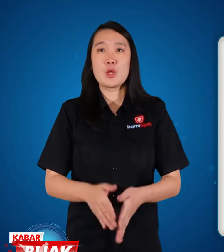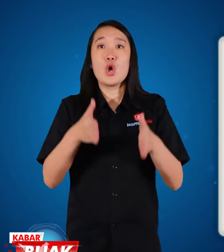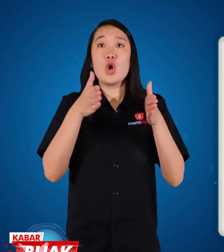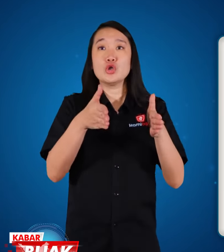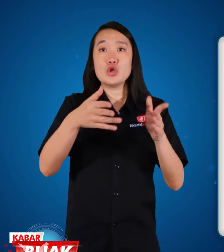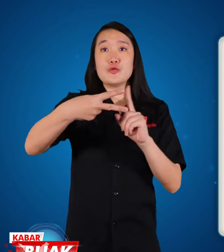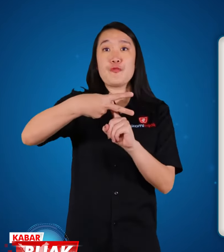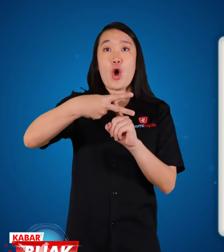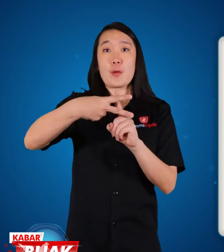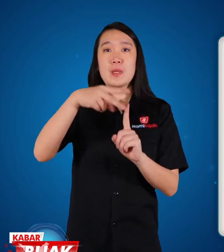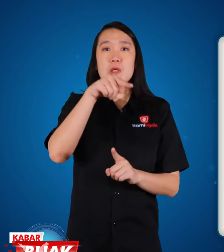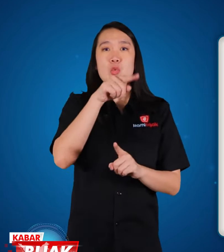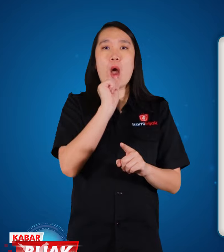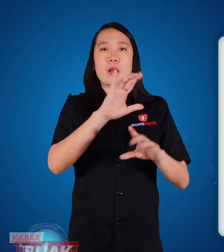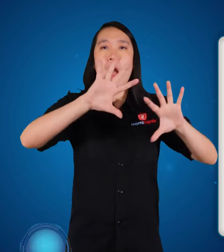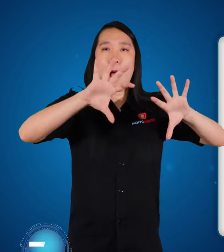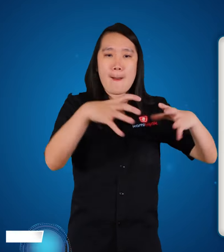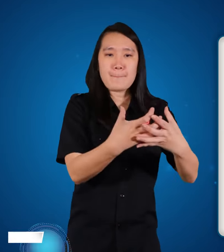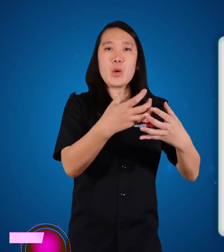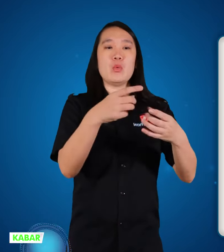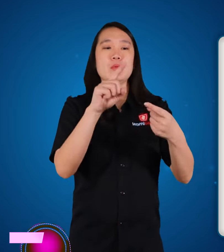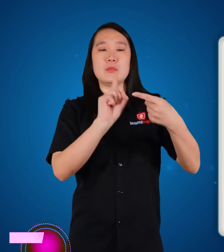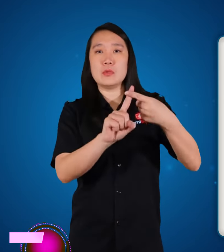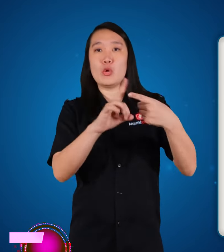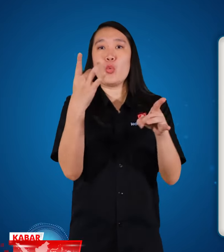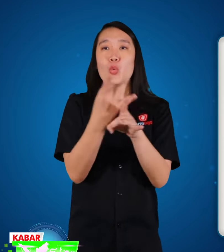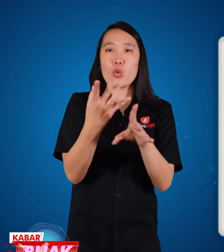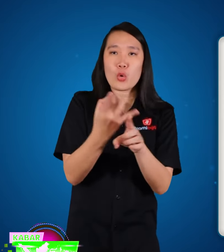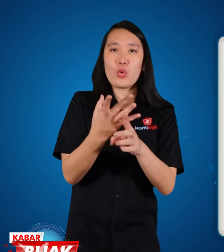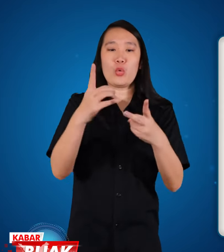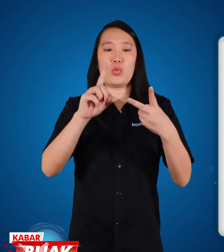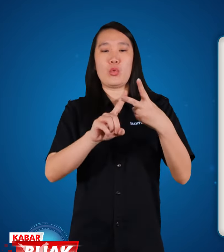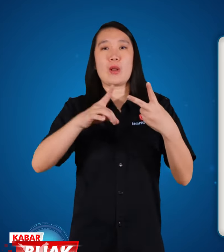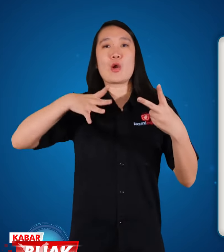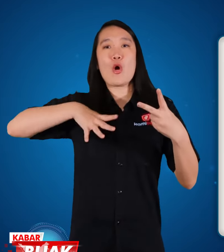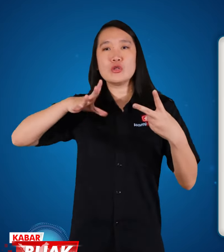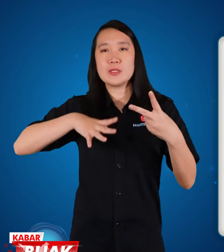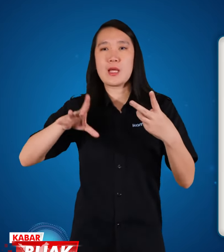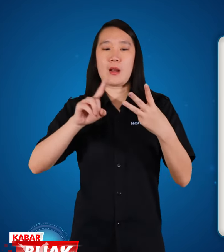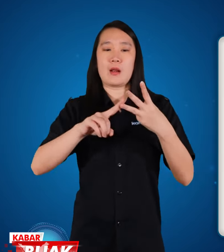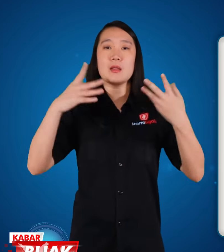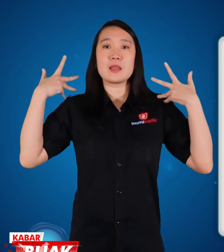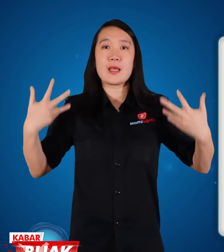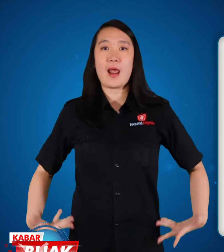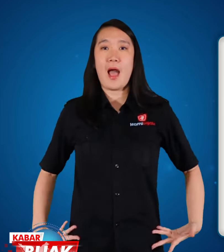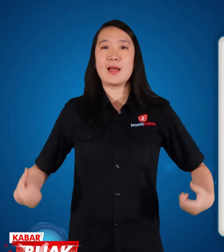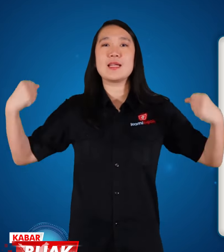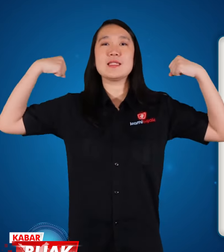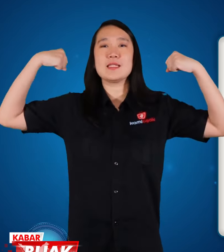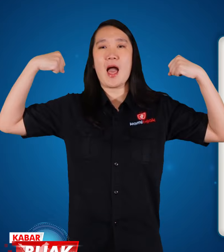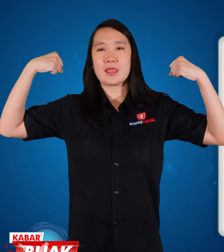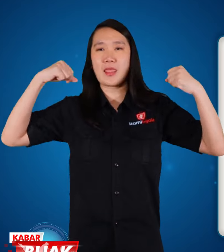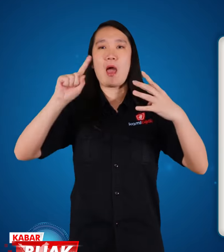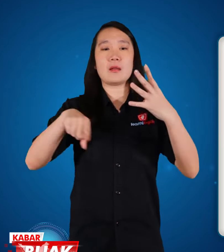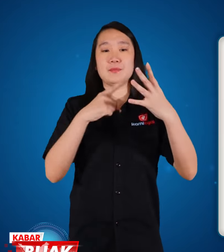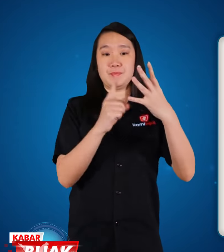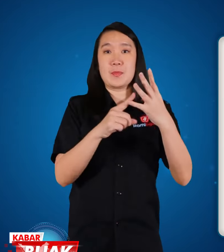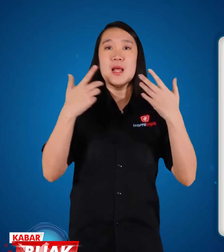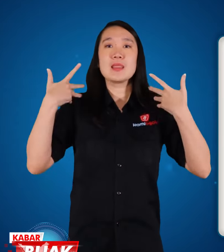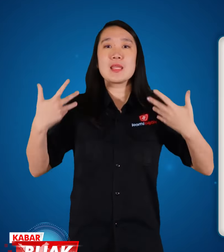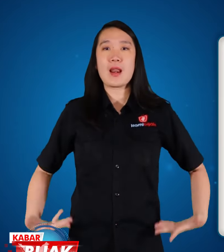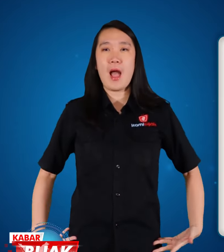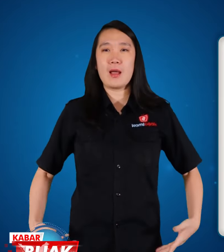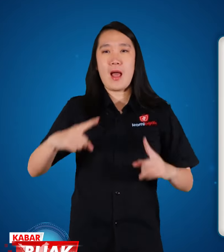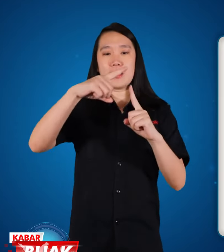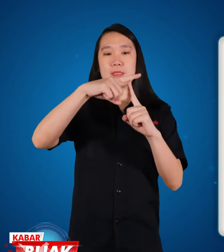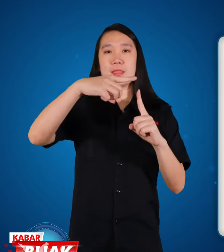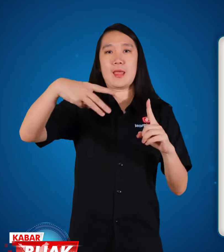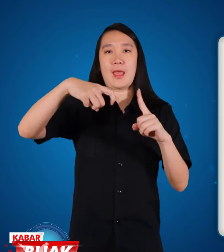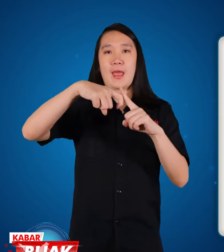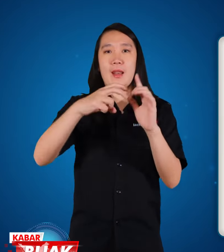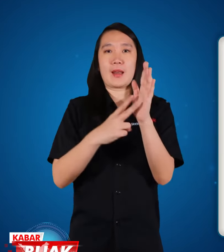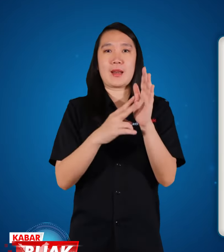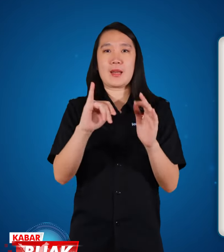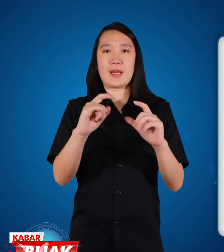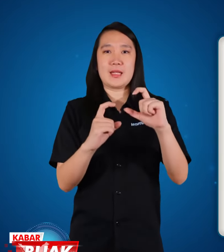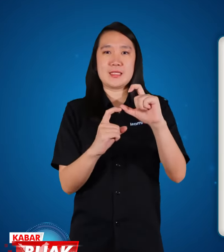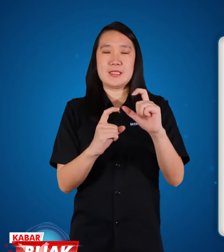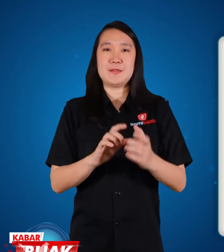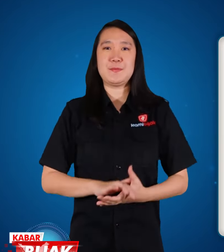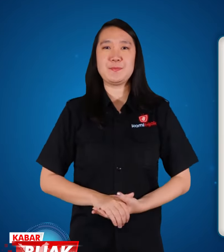Khusus formasi merupakan gabungan untuk guru, dosen, tenaga kesehatan, dan tenaga teknis.